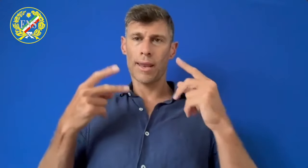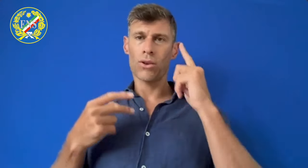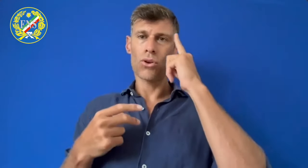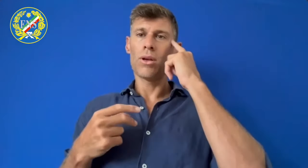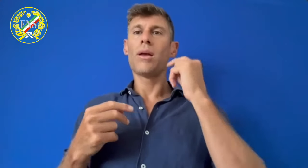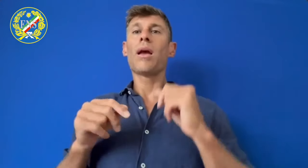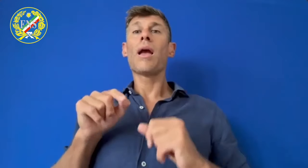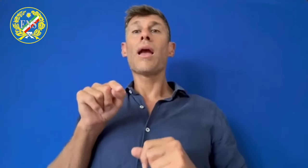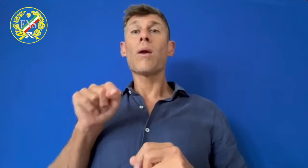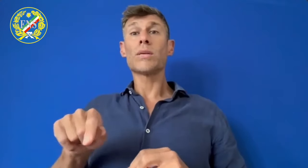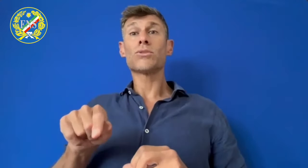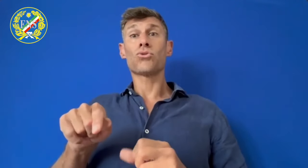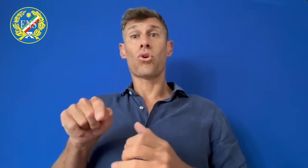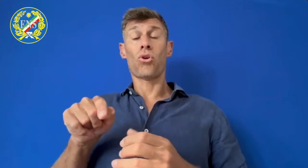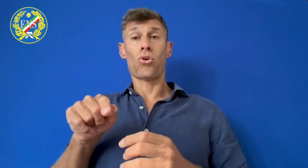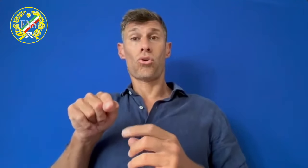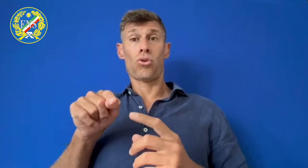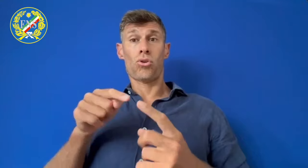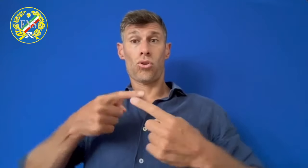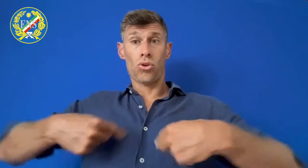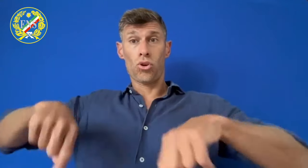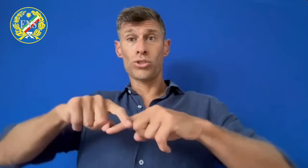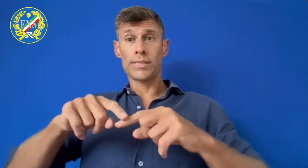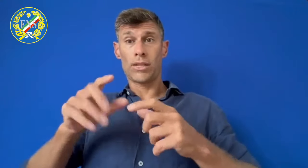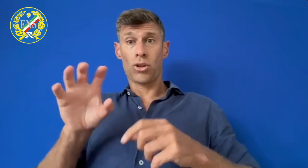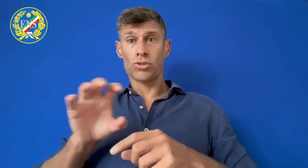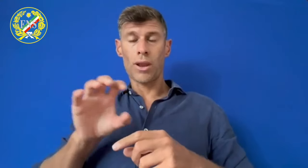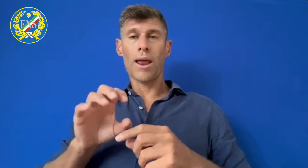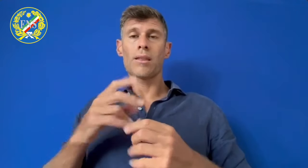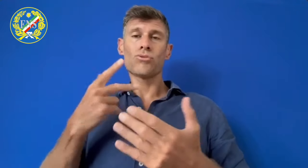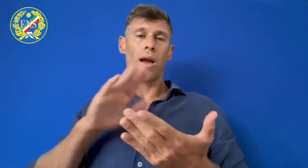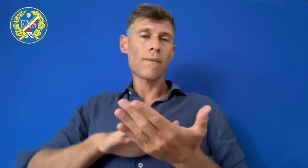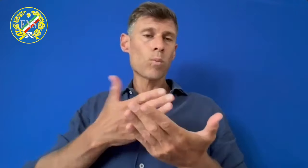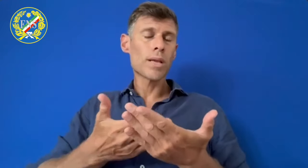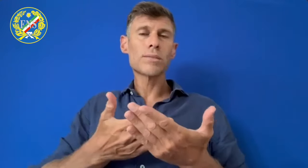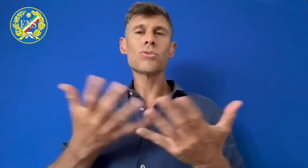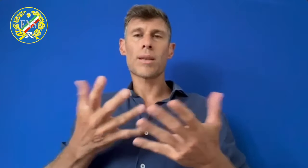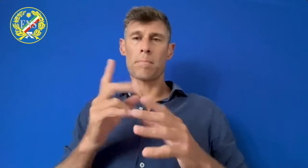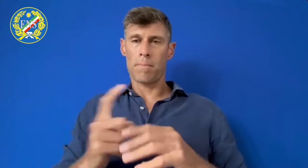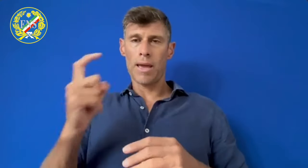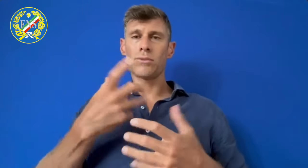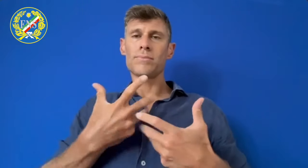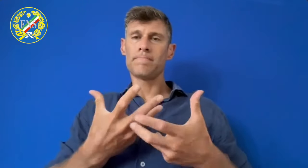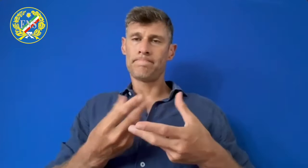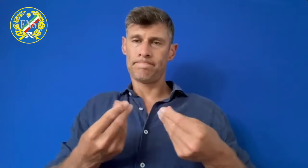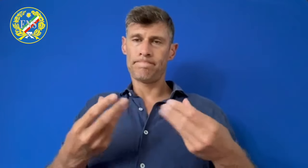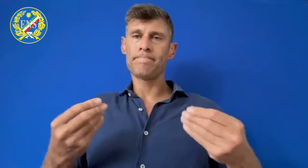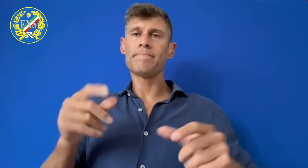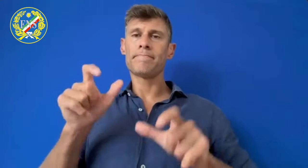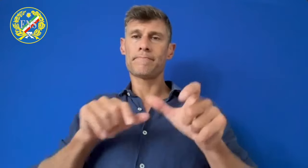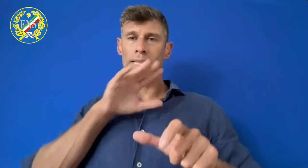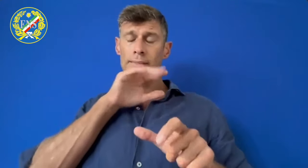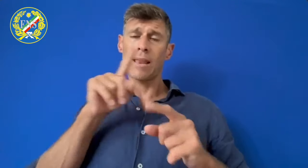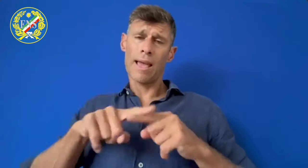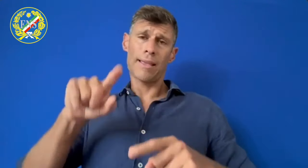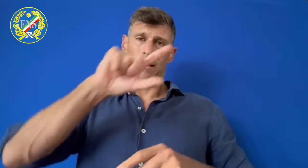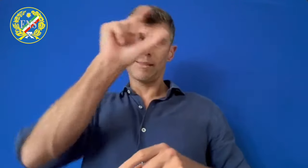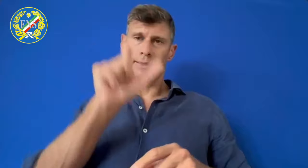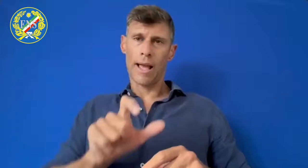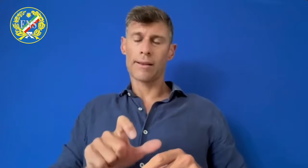Il Consiglio Regionale ENS Marche ha già avuto modo di constatare la condizione delle numerose persone sorde anziane nel territorio marchigiano e anche su tutto